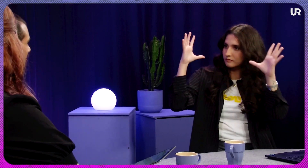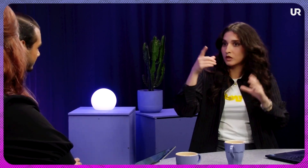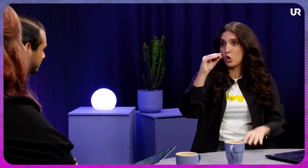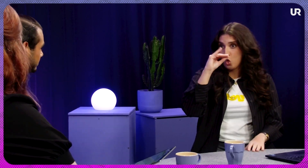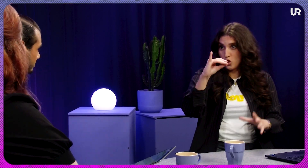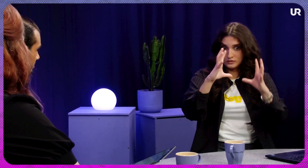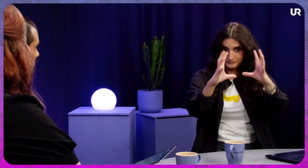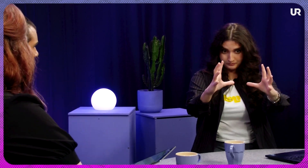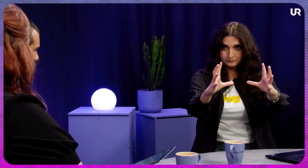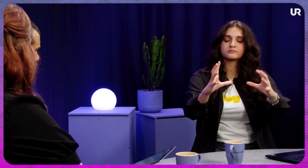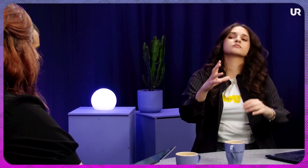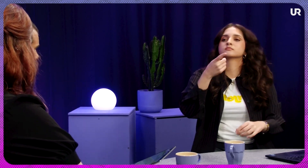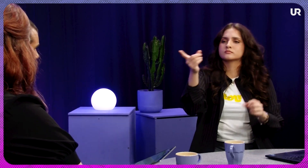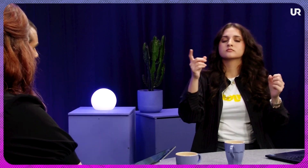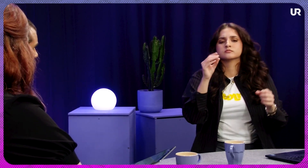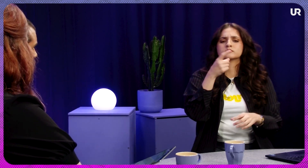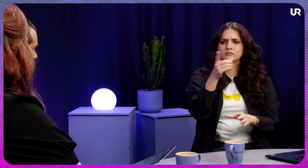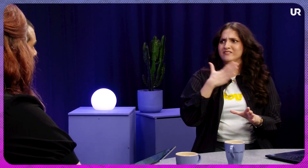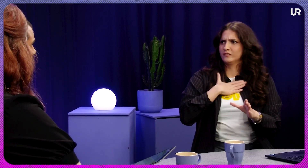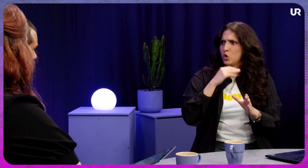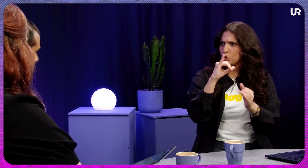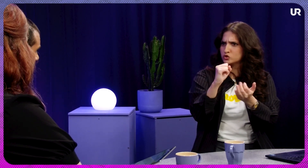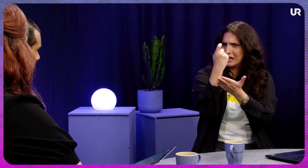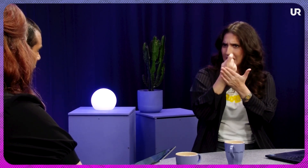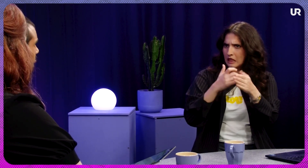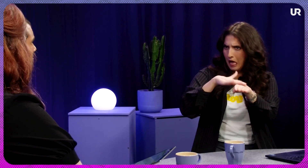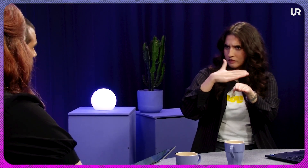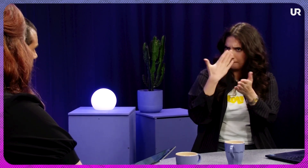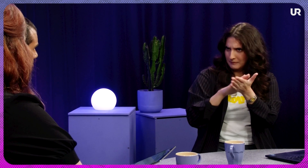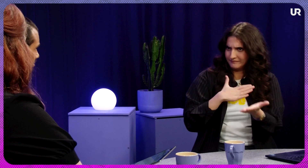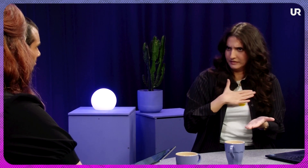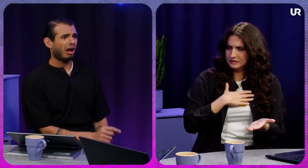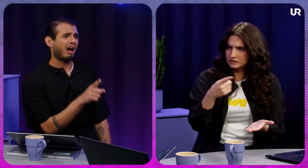Jessica: Tänk er en AI här, och ni vill att den ska rita kattbilder-